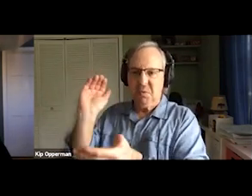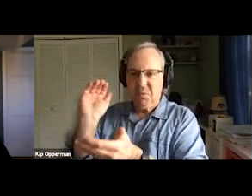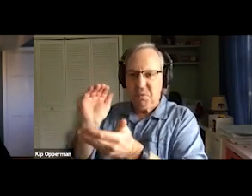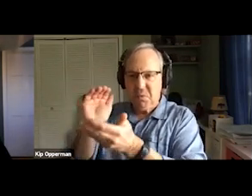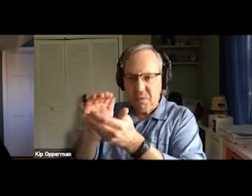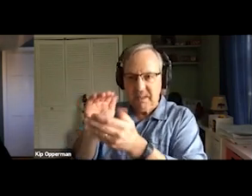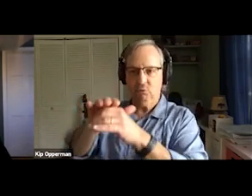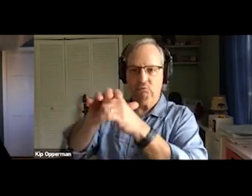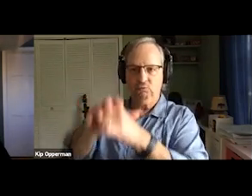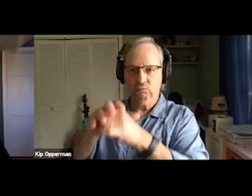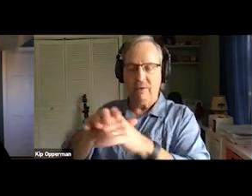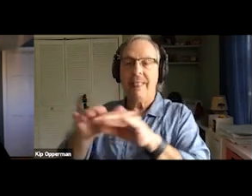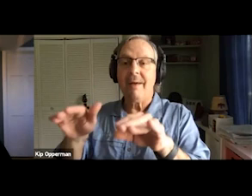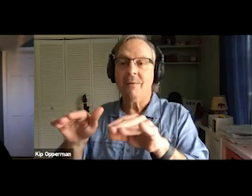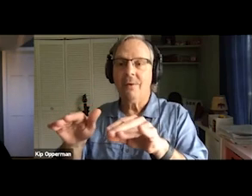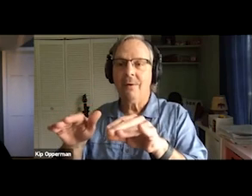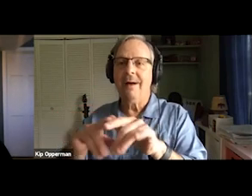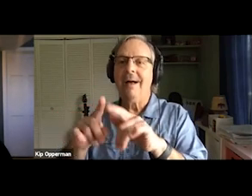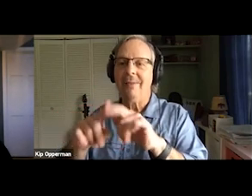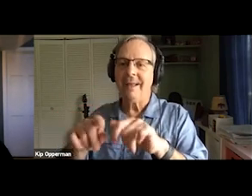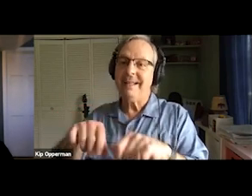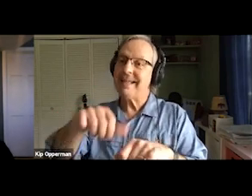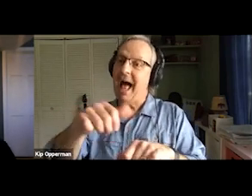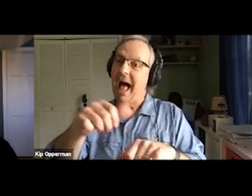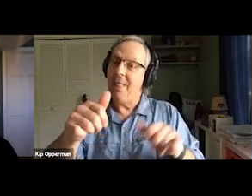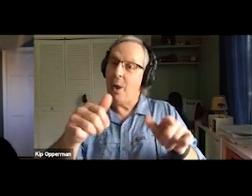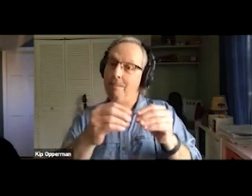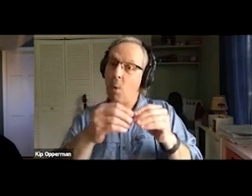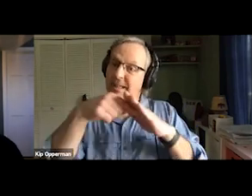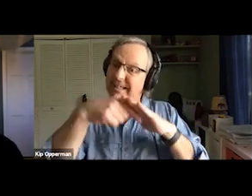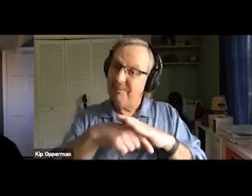somos susceptibles a estas respuestas físicas más severas